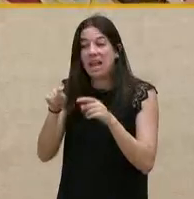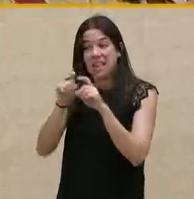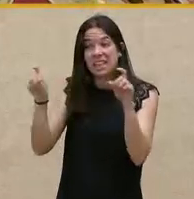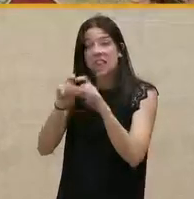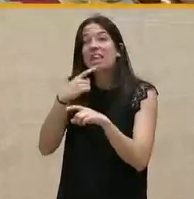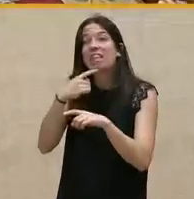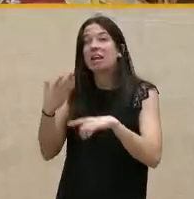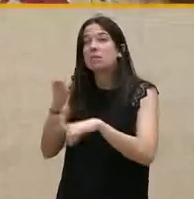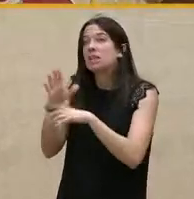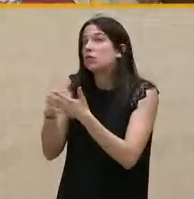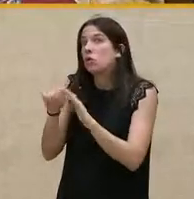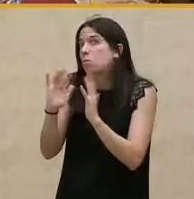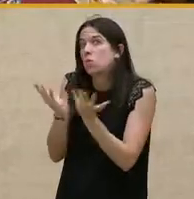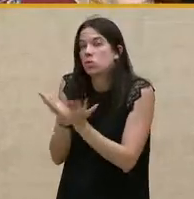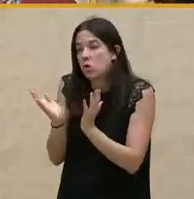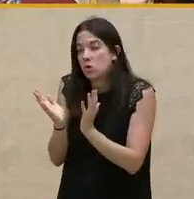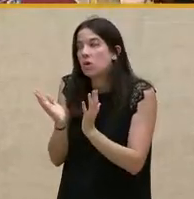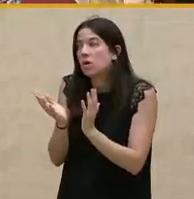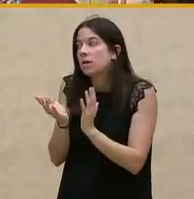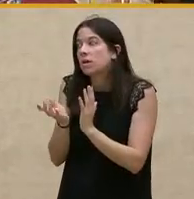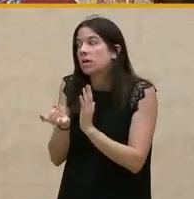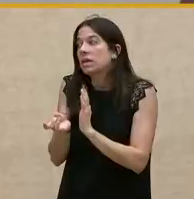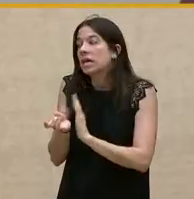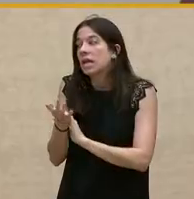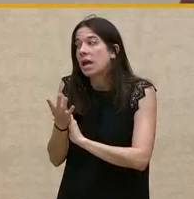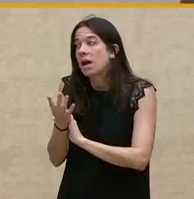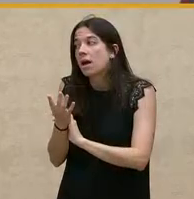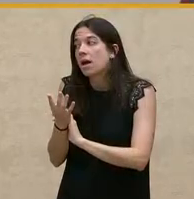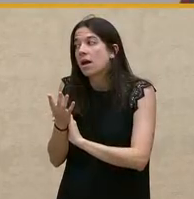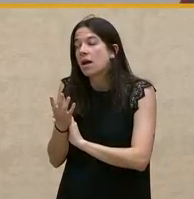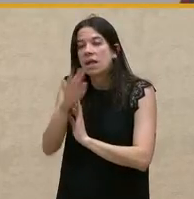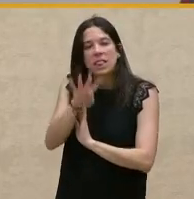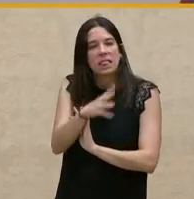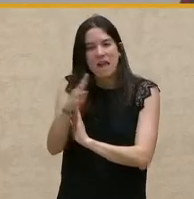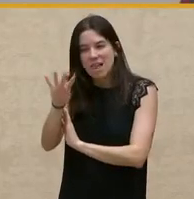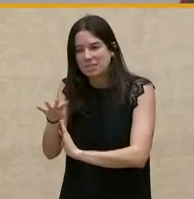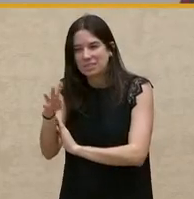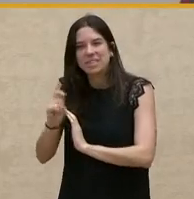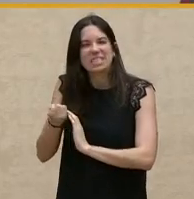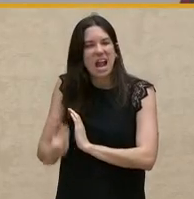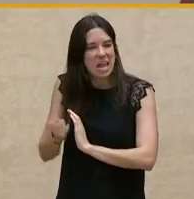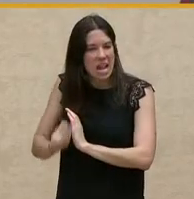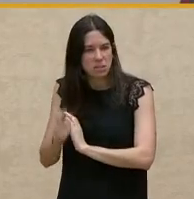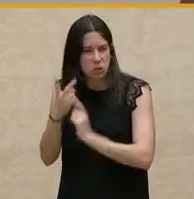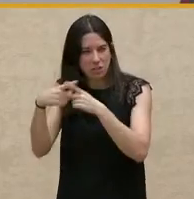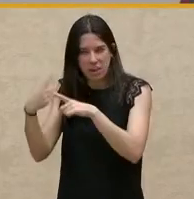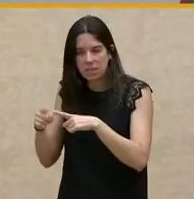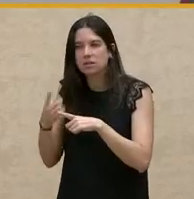todo el mundo, que crea dos tablas salariales y donde los trabajadores, a igual trabajo,